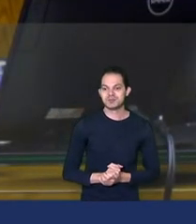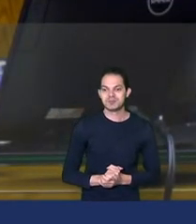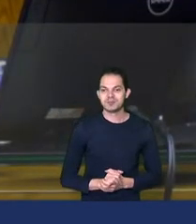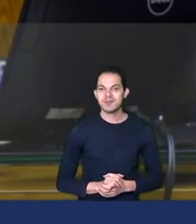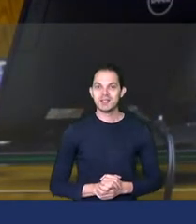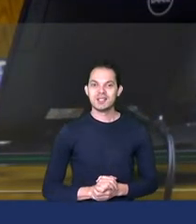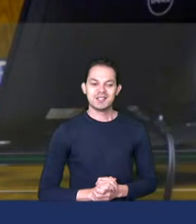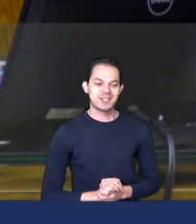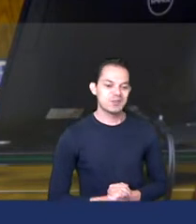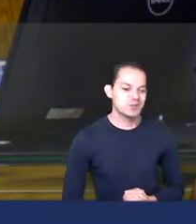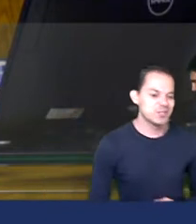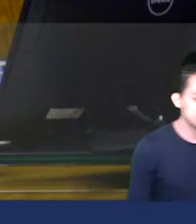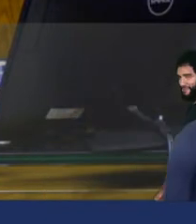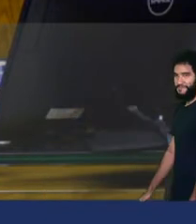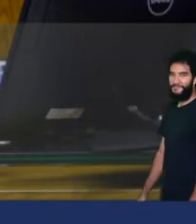PRESIDENTE, ATÉ MAIS. -- [PRESIDENTE]: